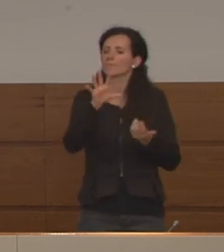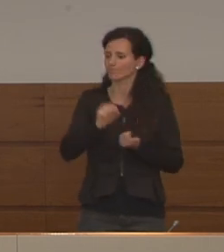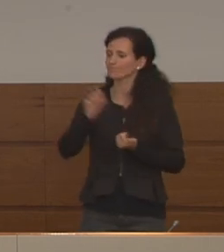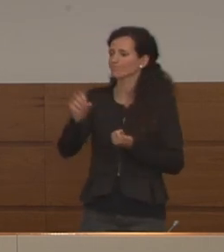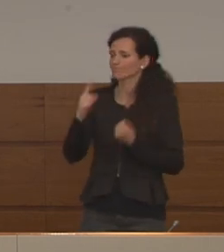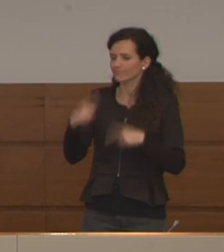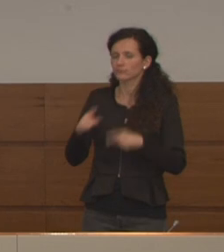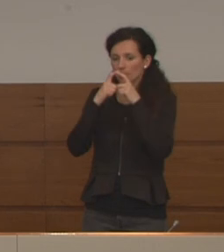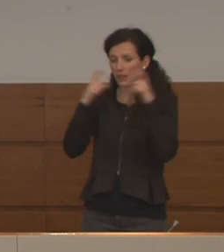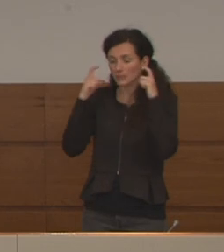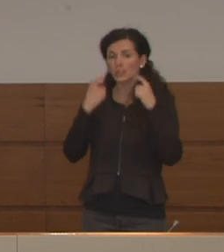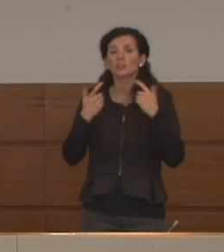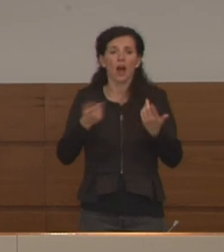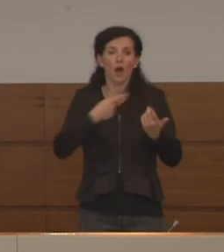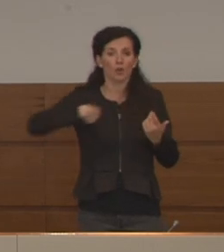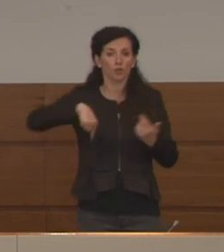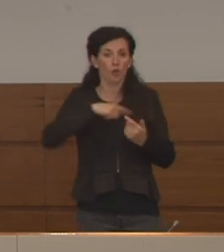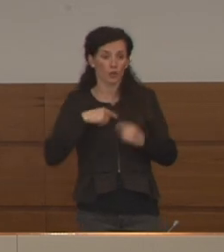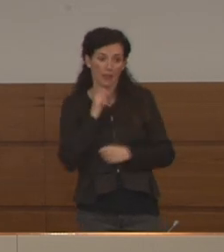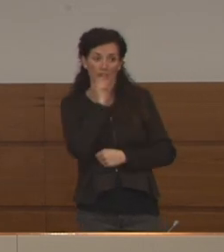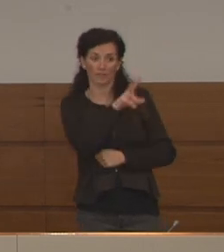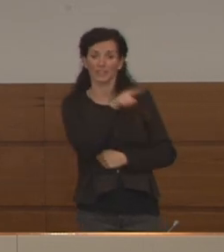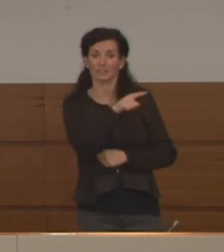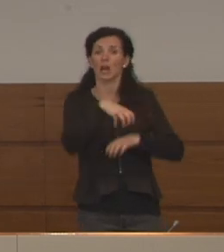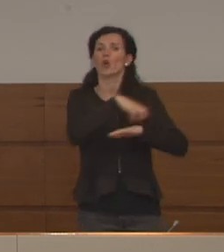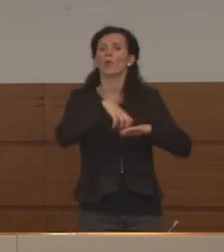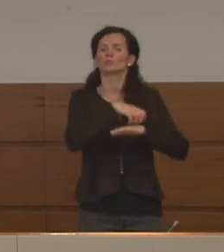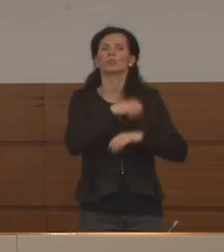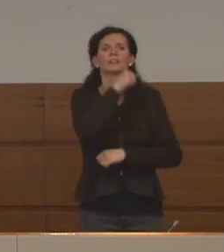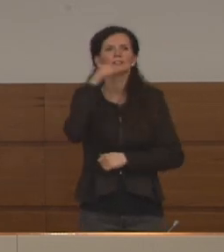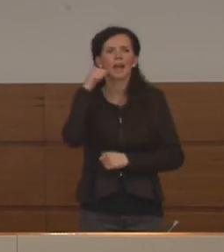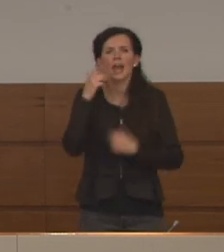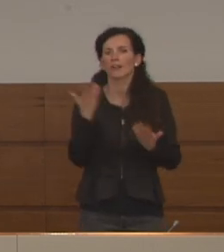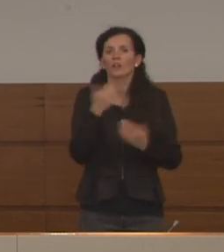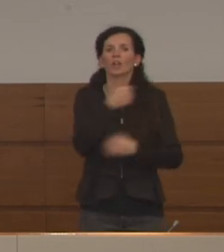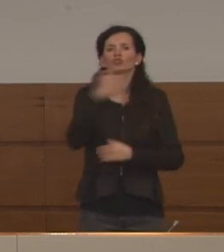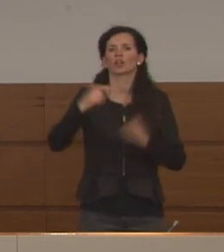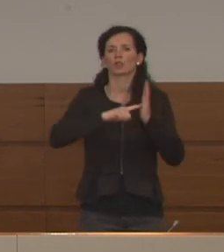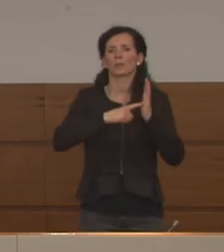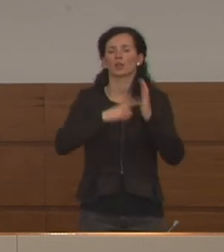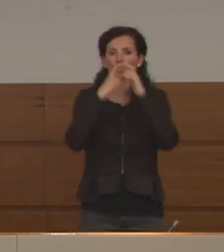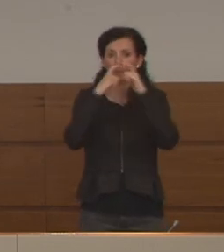dobbiamo dire al commissario servono 100 milioni di mascherine e il suo target